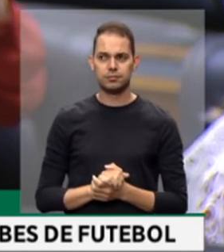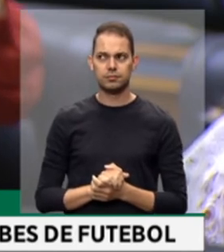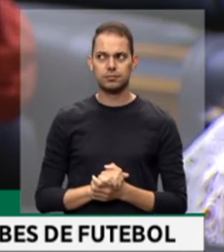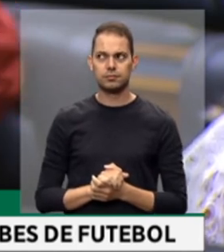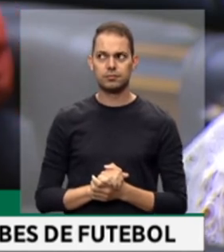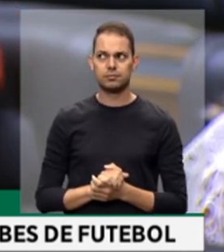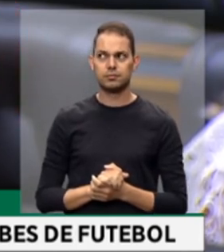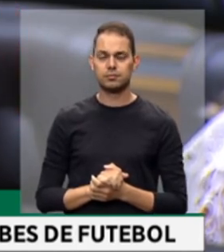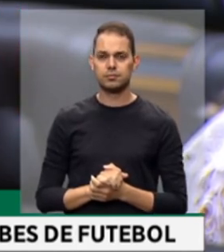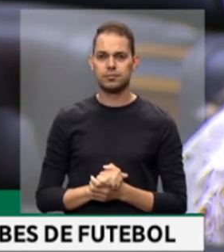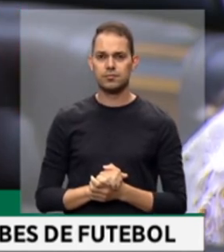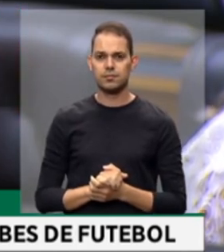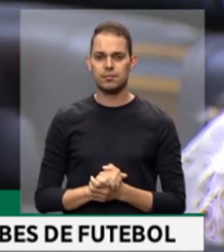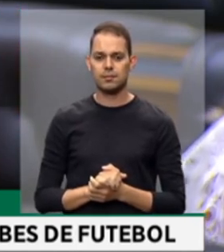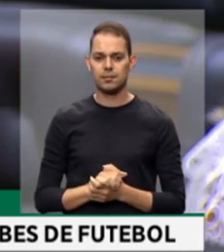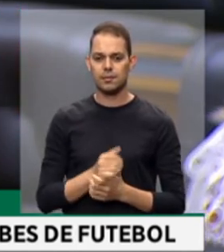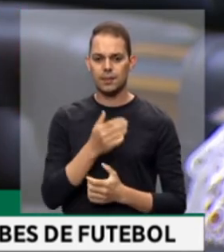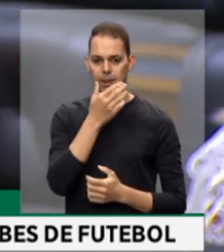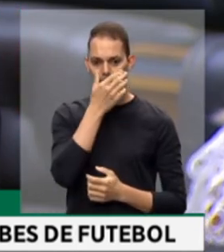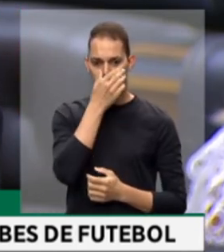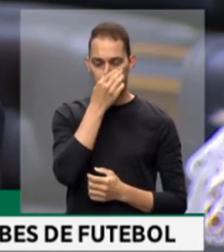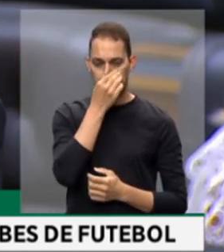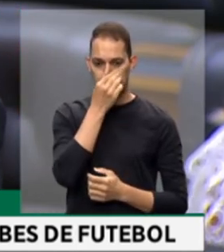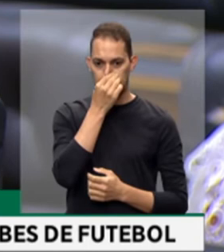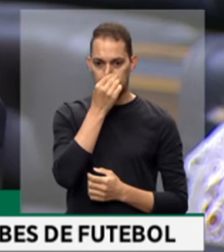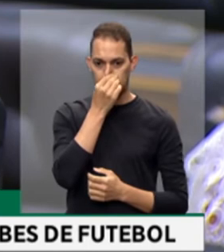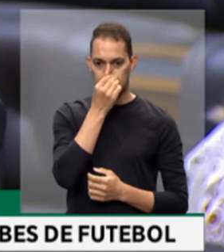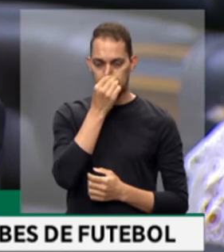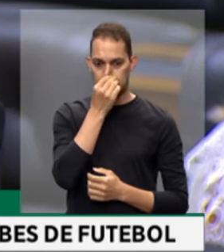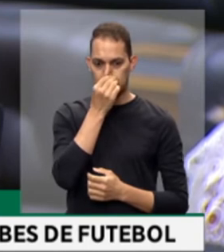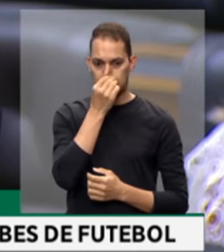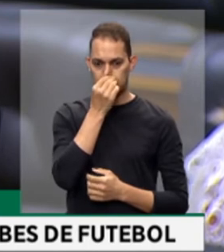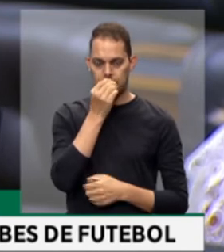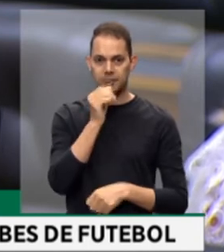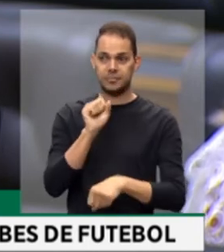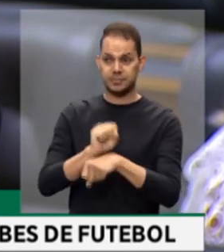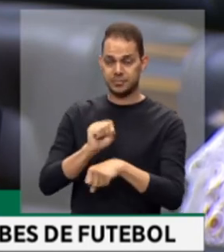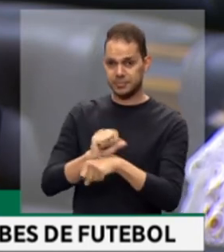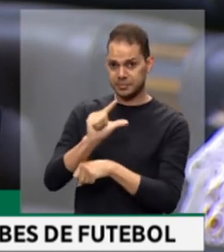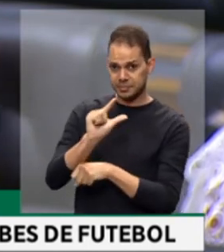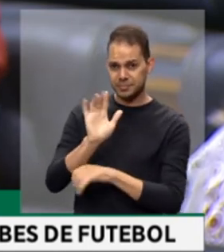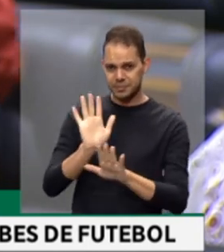FELIZ... ELE É MUITO QUERIDO NESSA CASA... MAS ACHO QUE AO MESMO TEMPO A LIBERDADE DE... -- [DEPUTADO]: NÓS NÃO